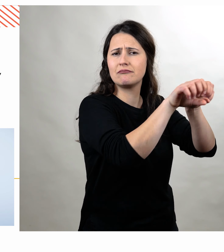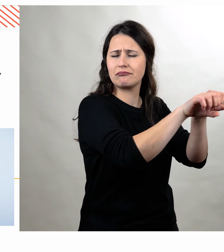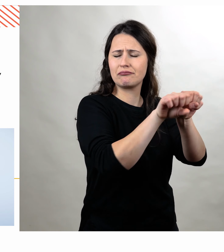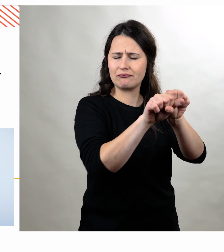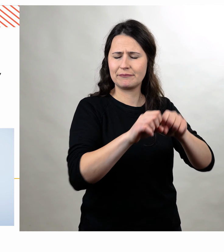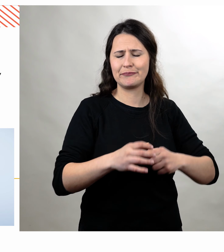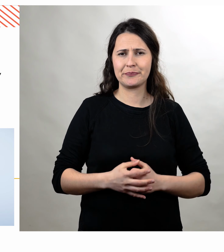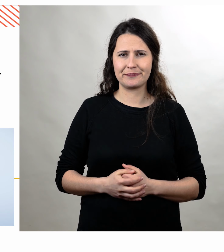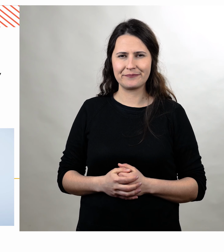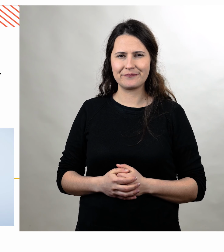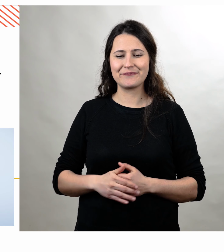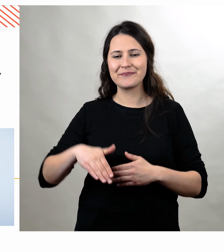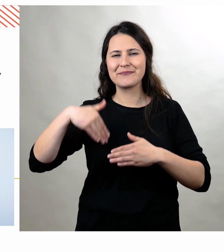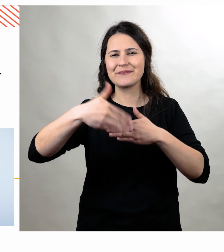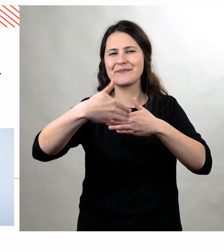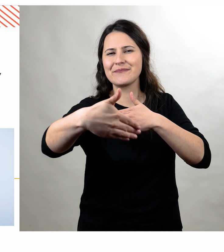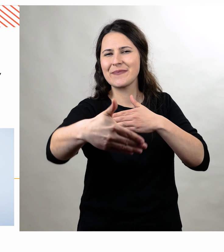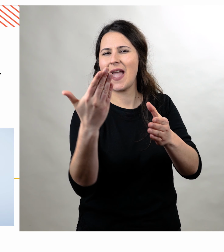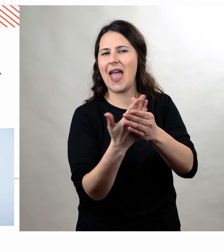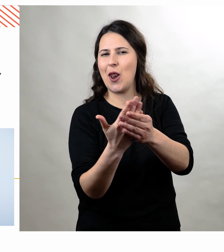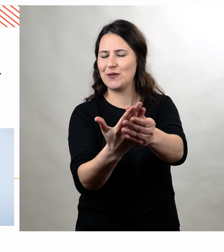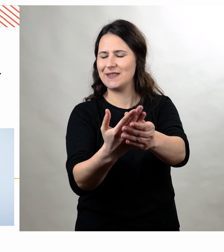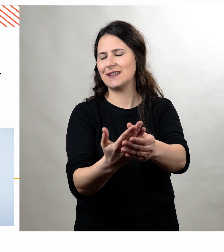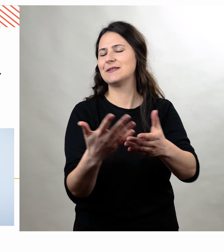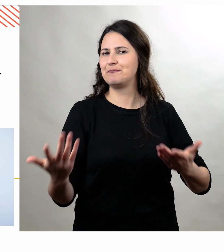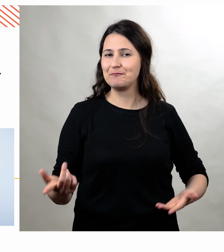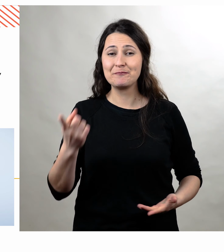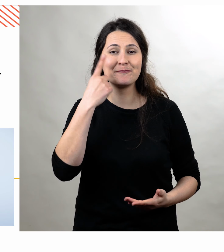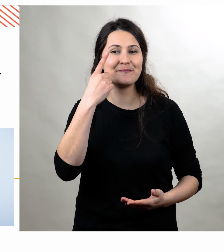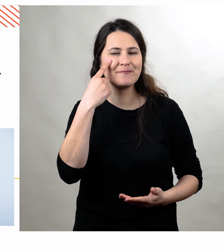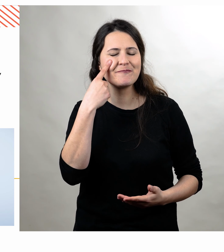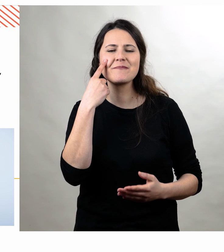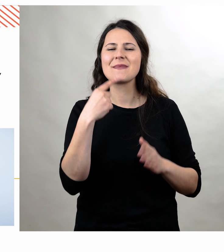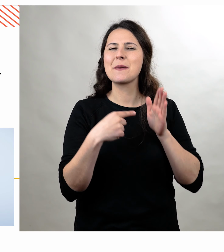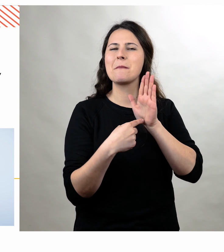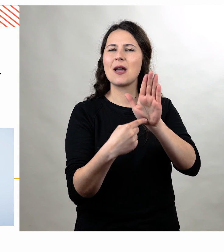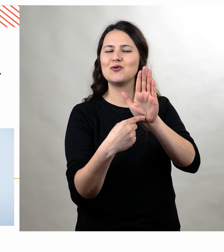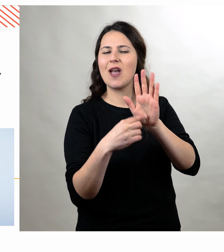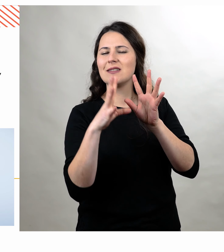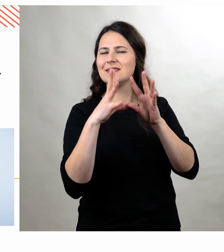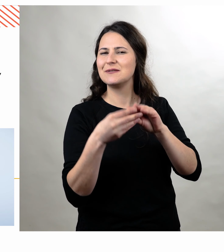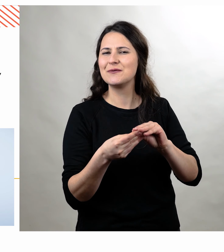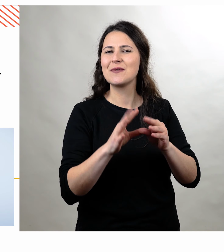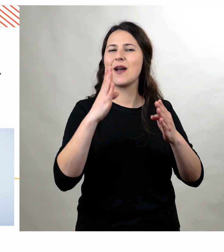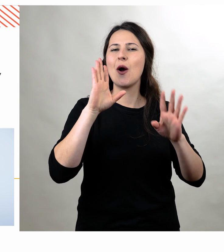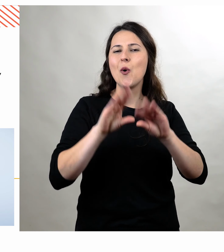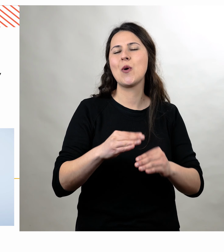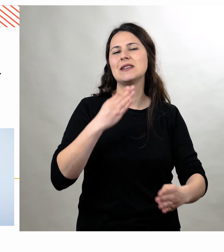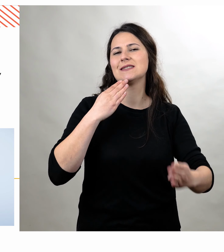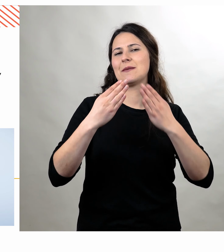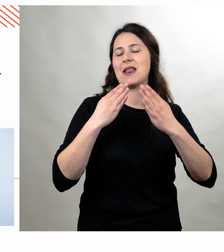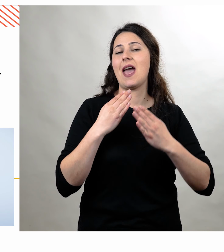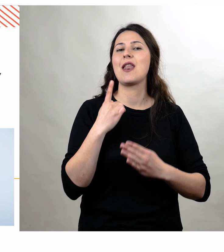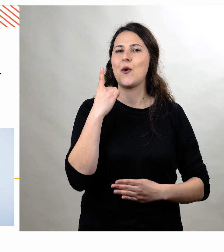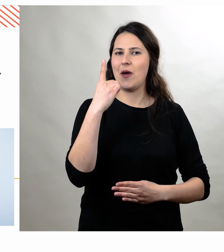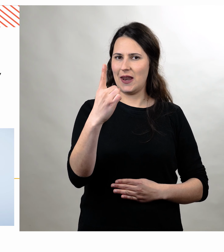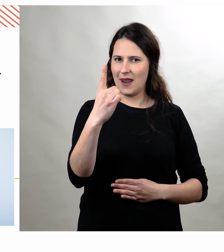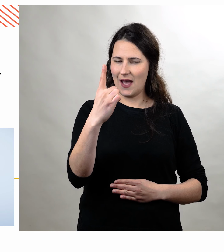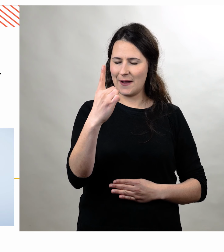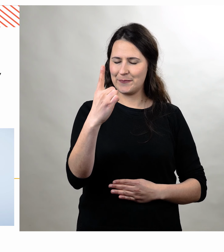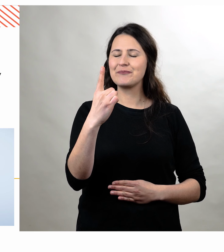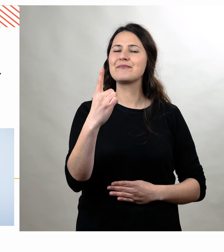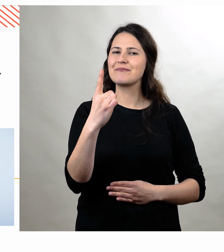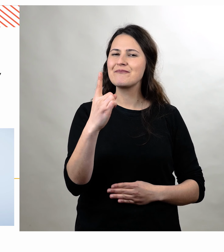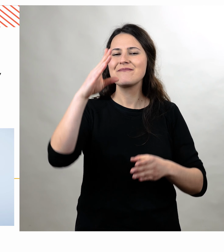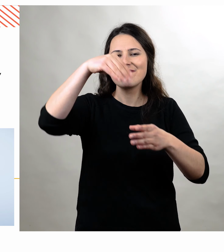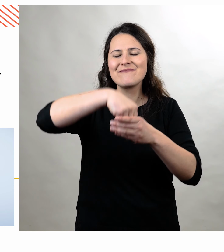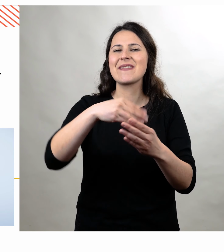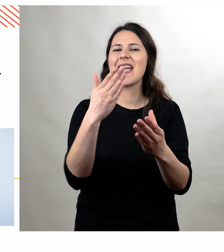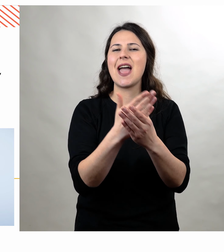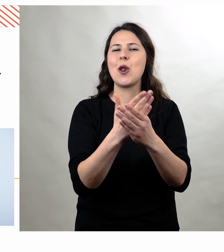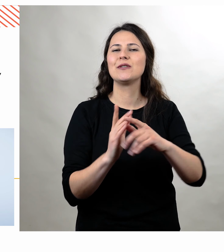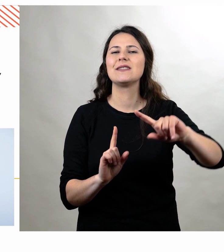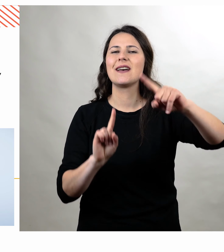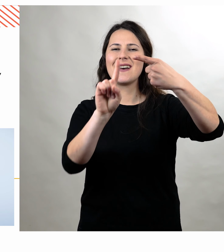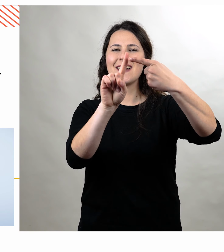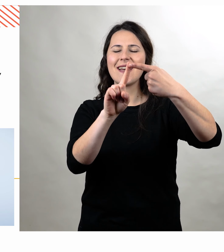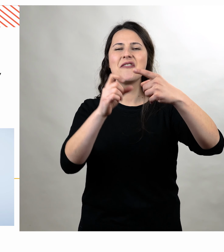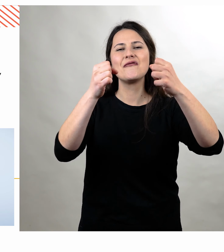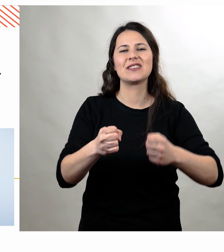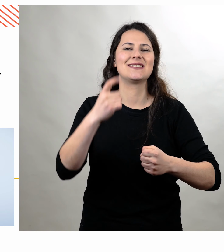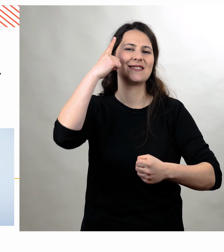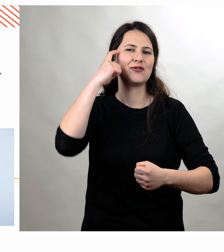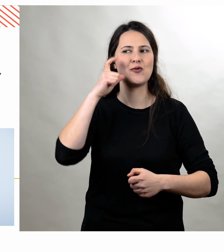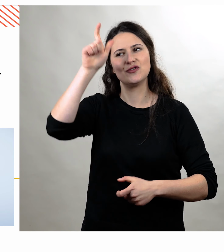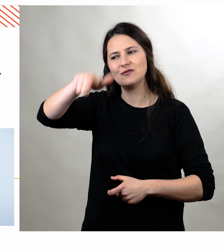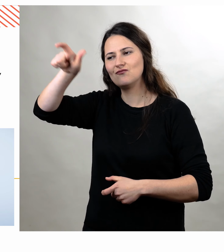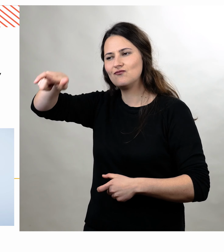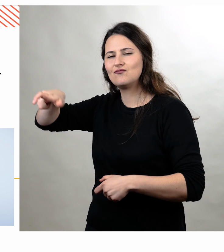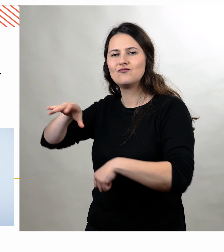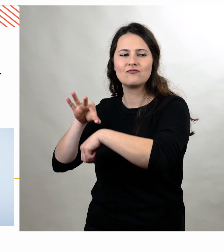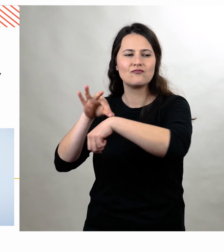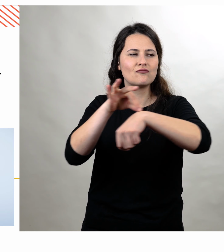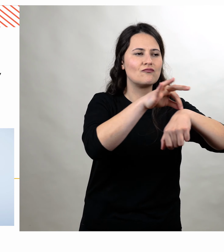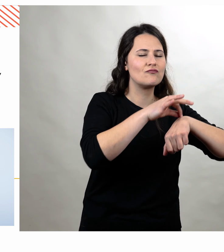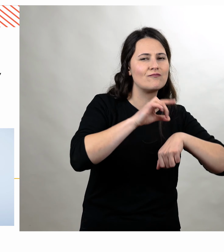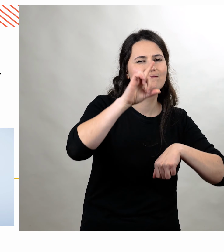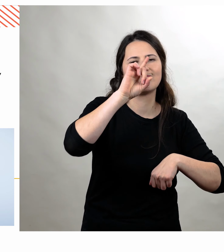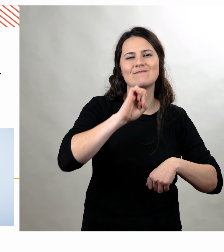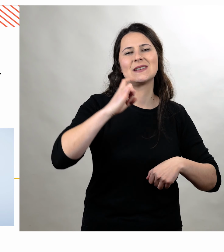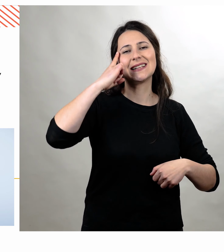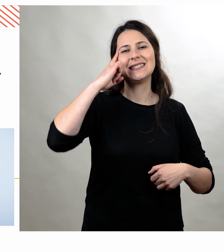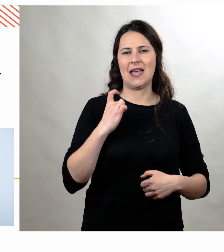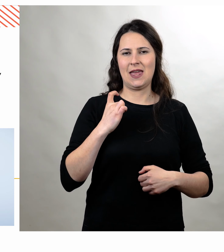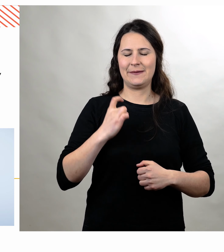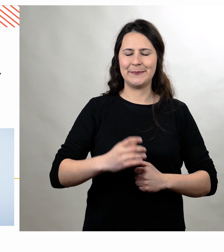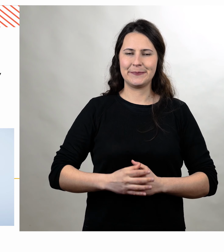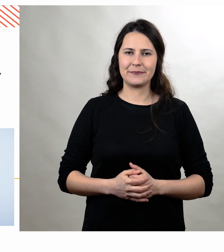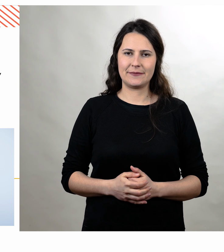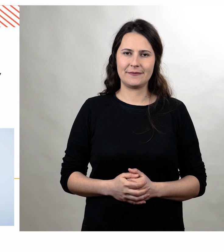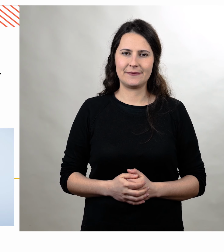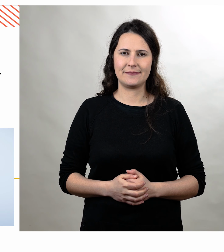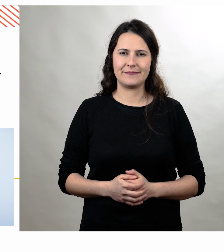Μελετήστε τις υπόλοιπες παρουσιάσεις του Σεμιναρίου 1 που εντάσσονται στην Ενότητα: “Βασικές Γνώσεις Ταξιδιωτικών Πρακτόρων”